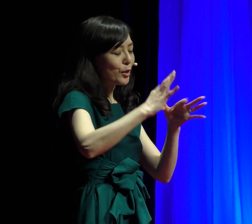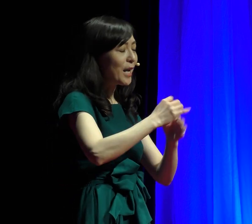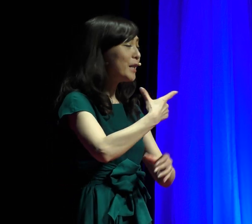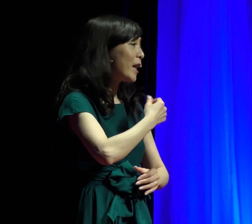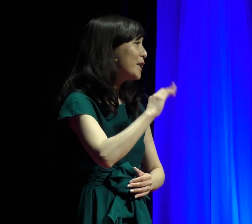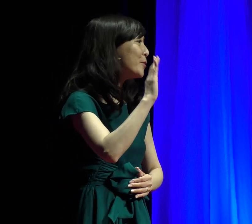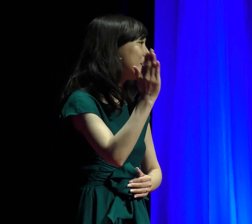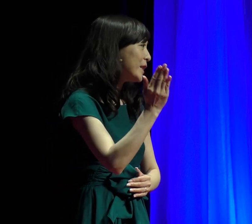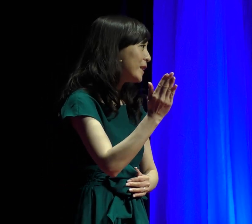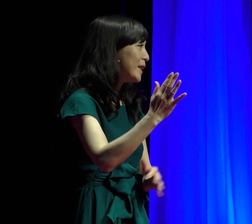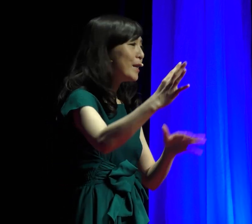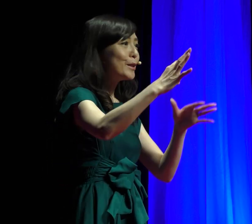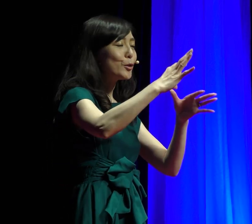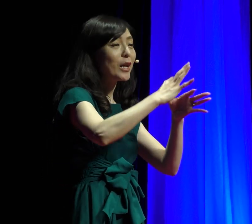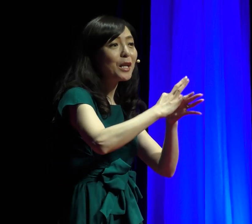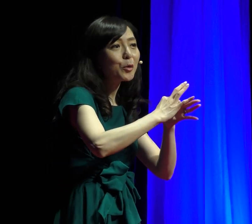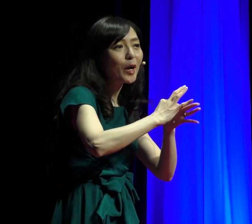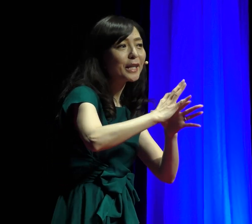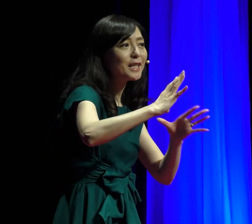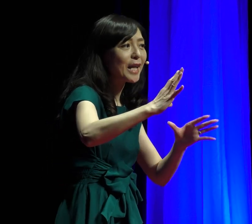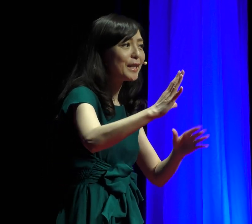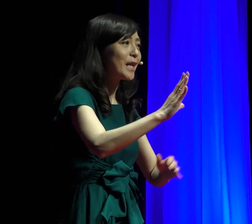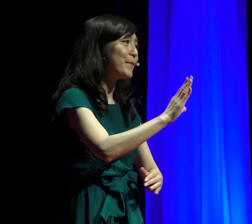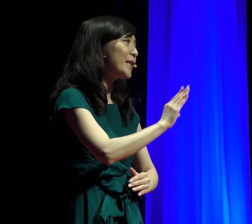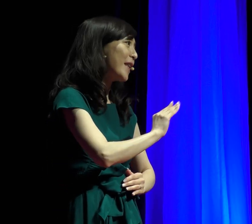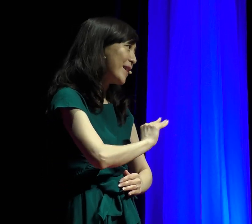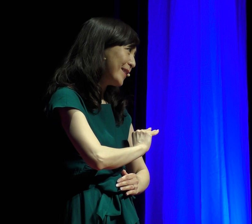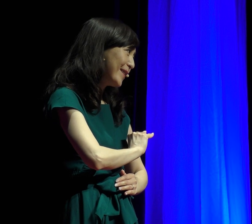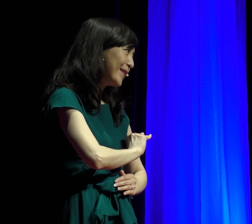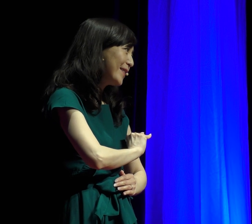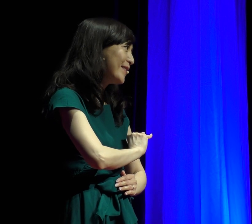La soledad de querer conectar pero no poder hacerlo.